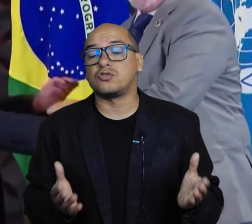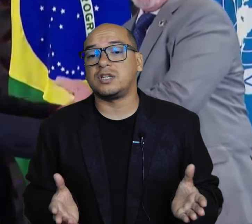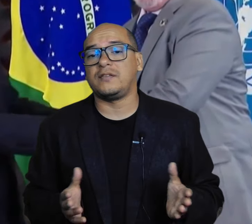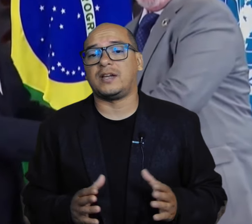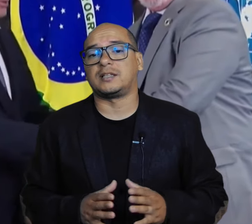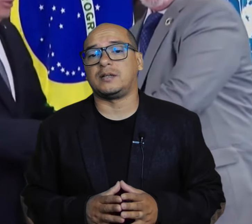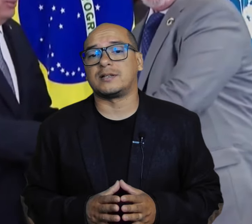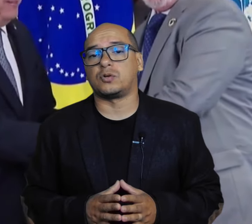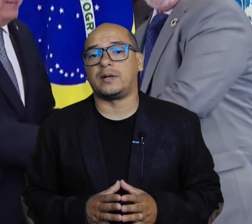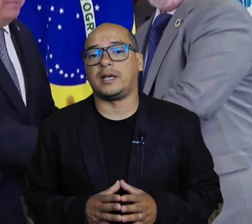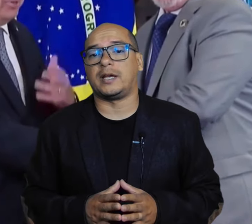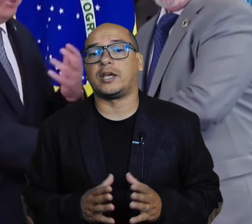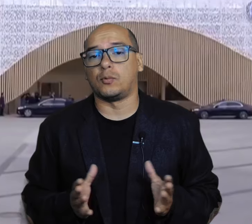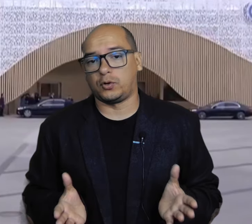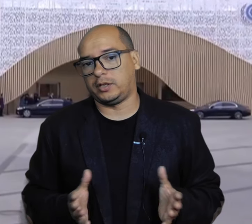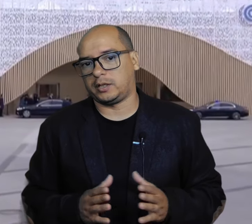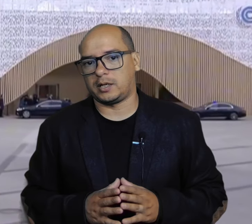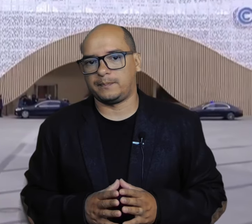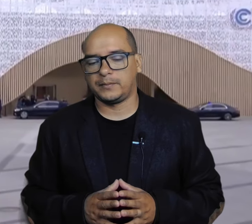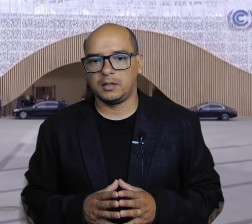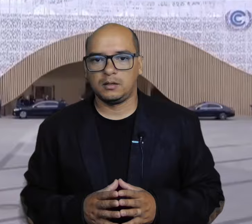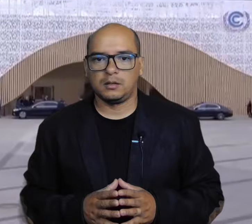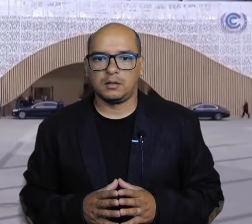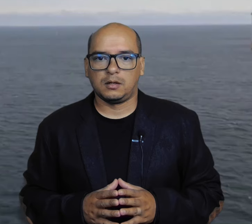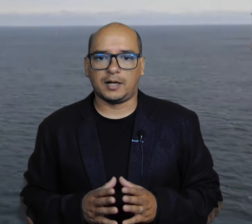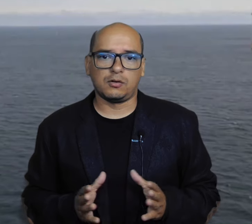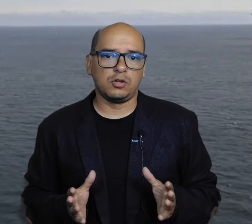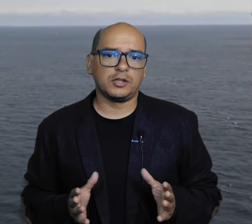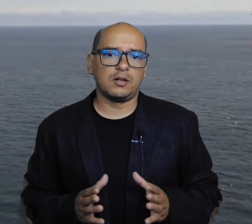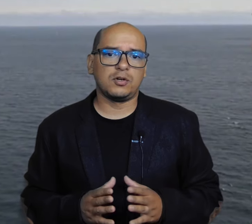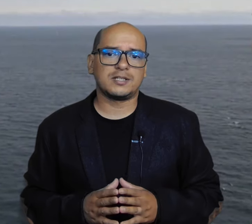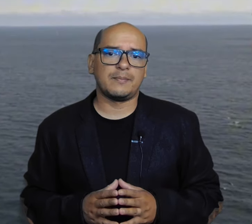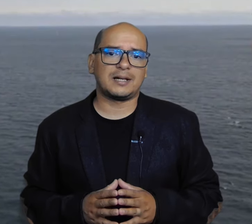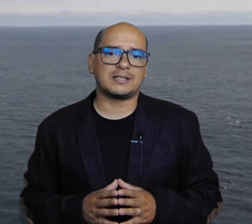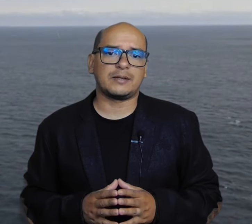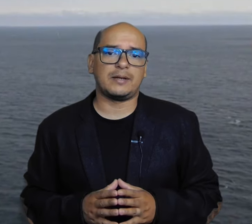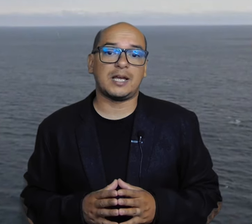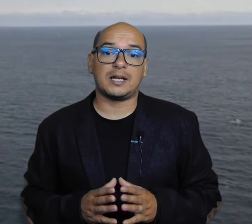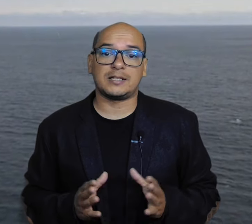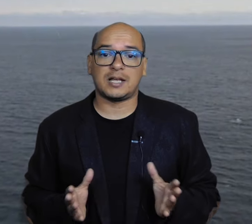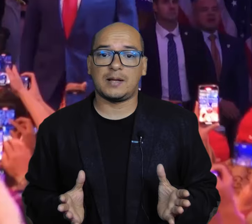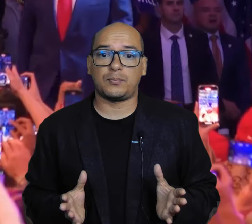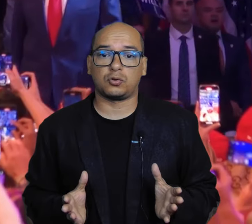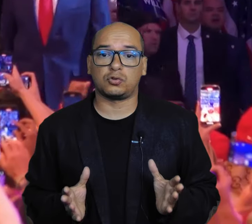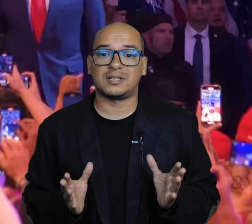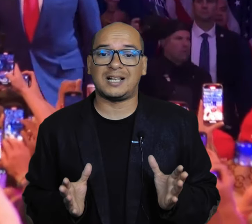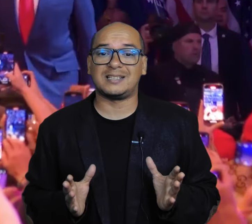significativa sobre geopolítica la reunión de lunes y martes se veía eclipsada por dos grandes